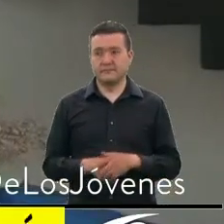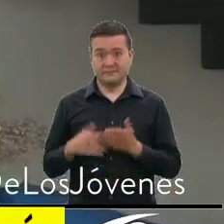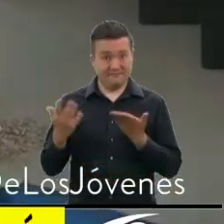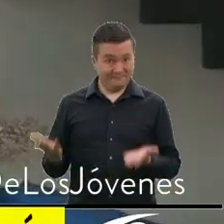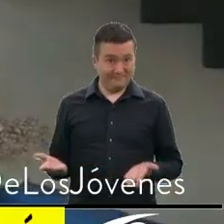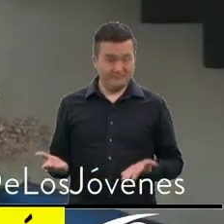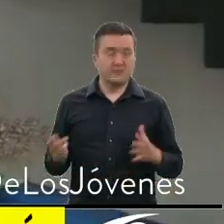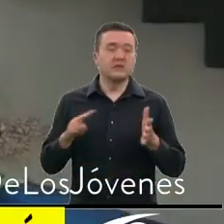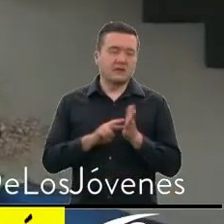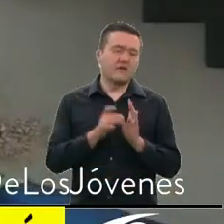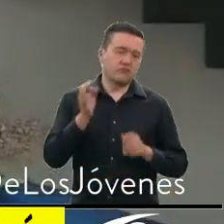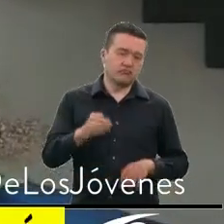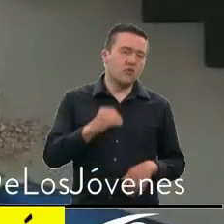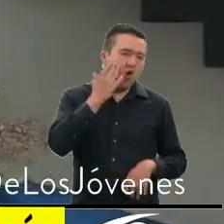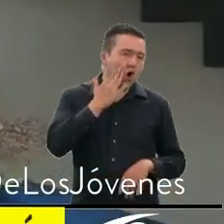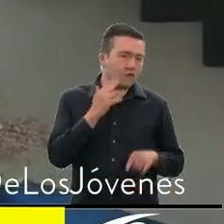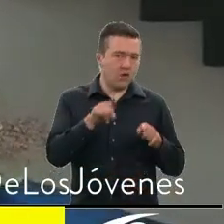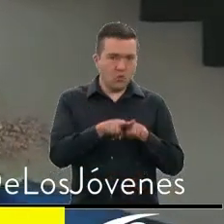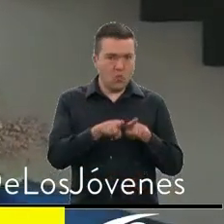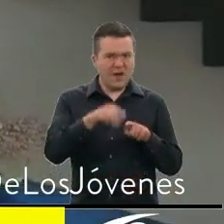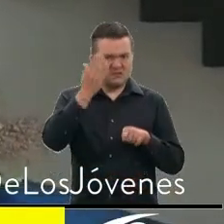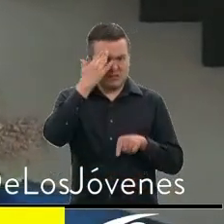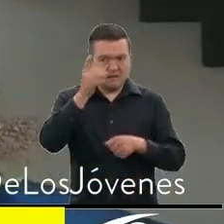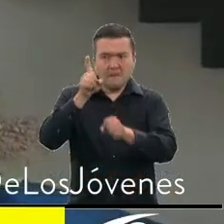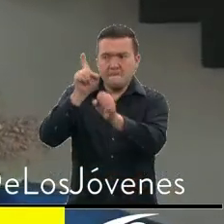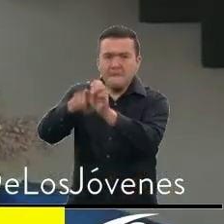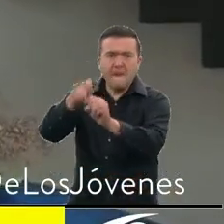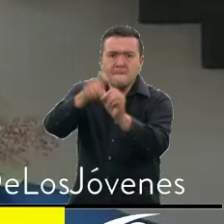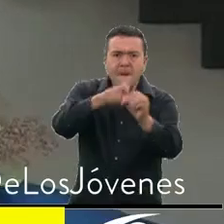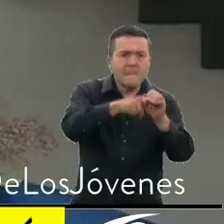años 17 años tiene derecho a sufragar en el puesto de votación qué prefiera.